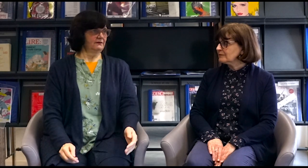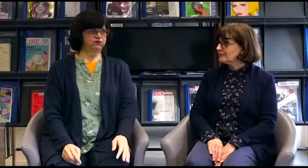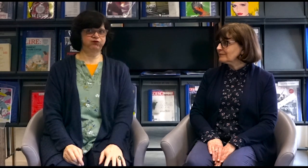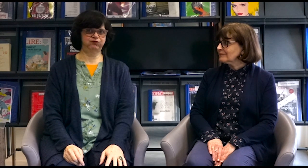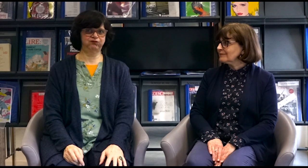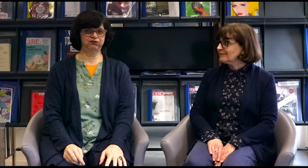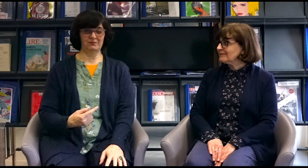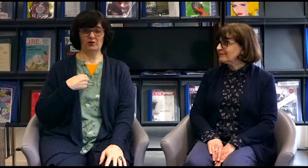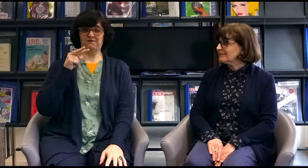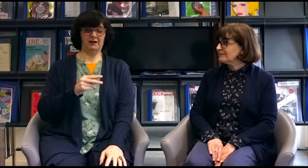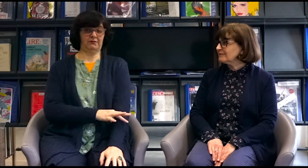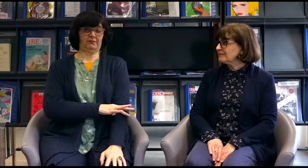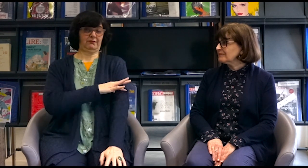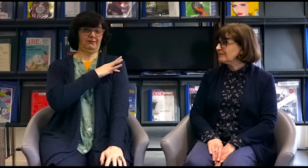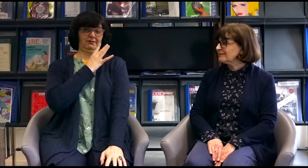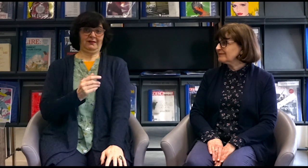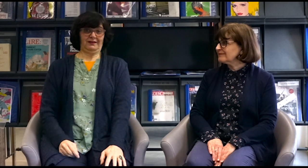J’en suis émue.